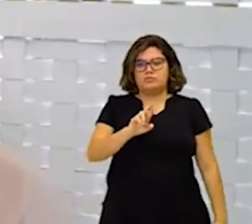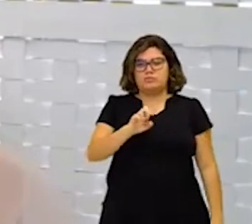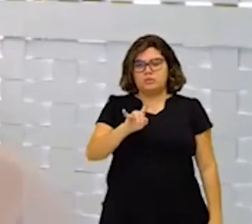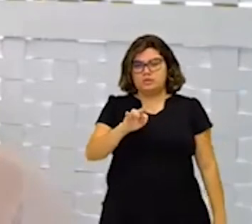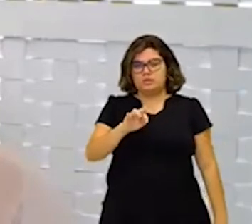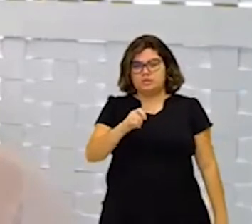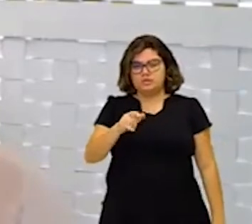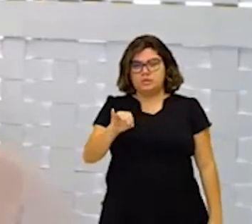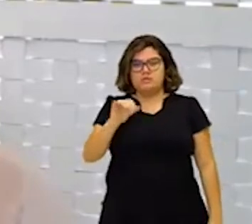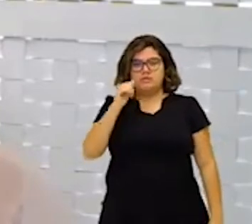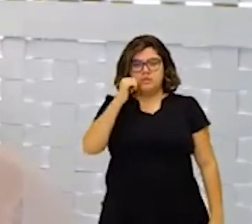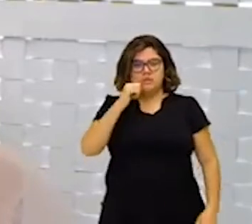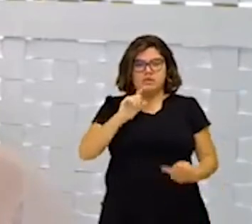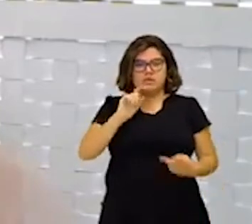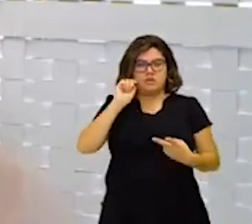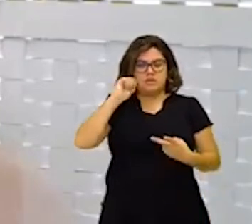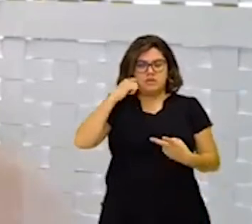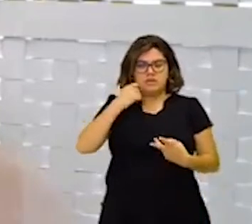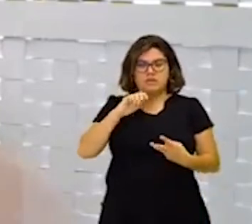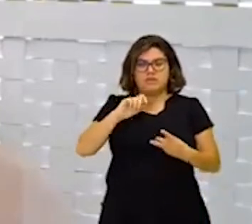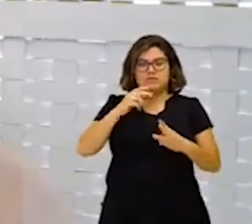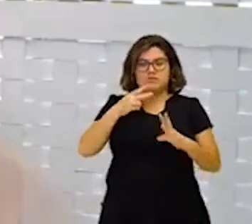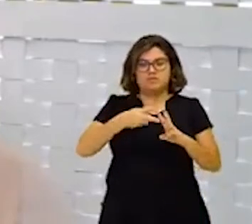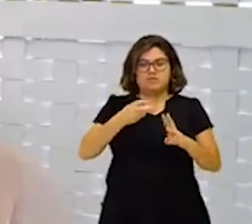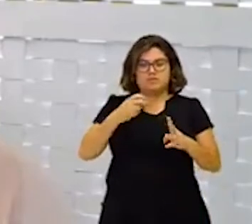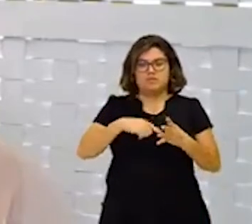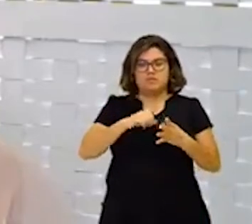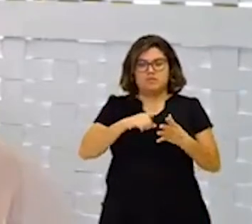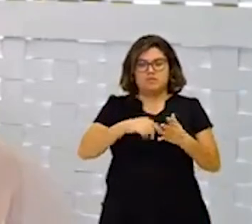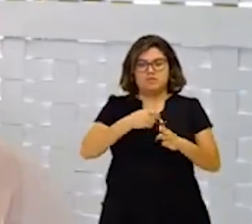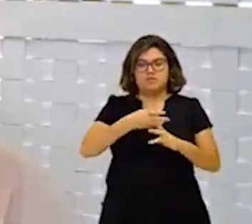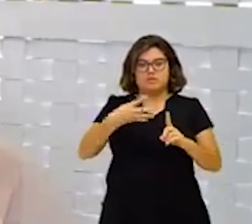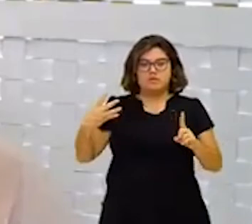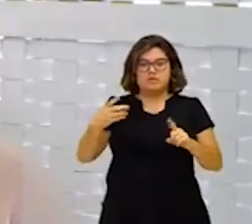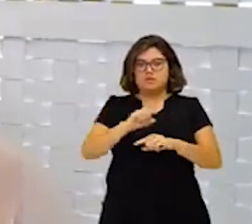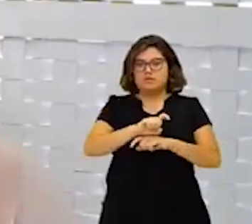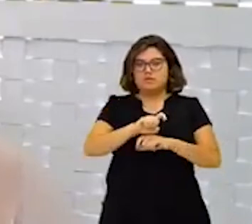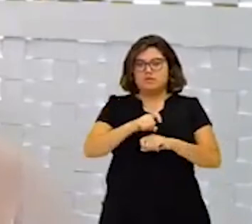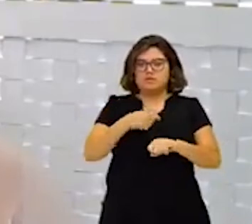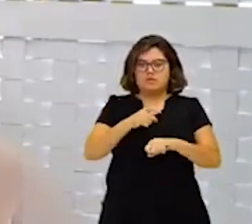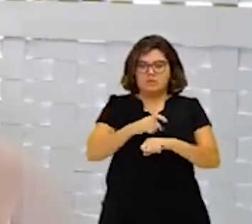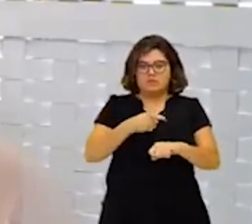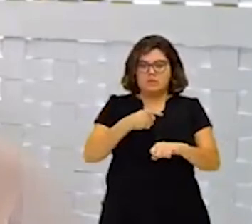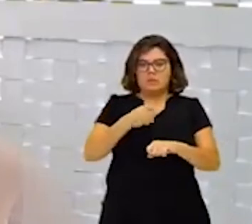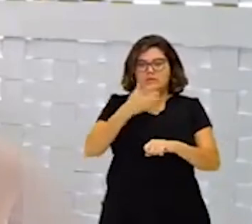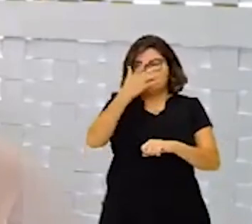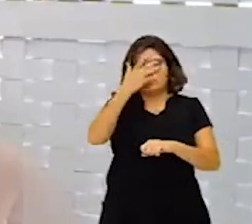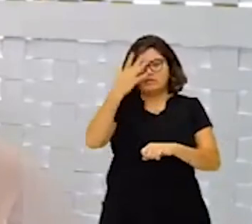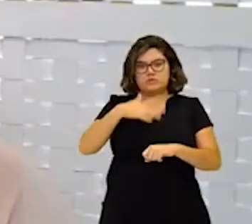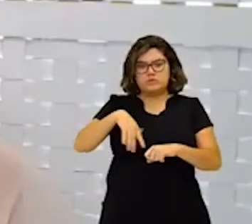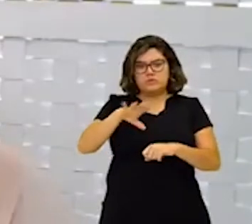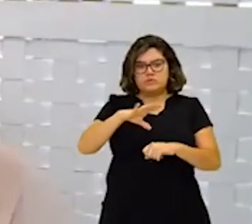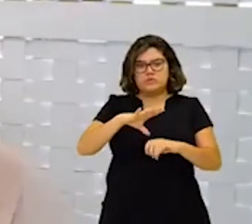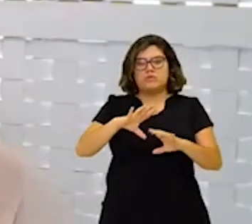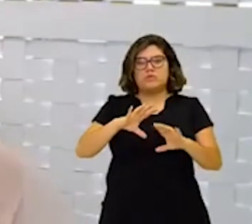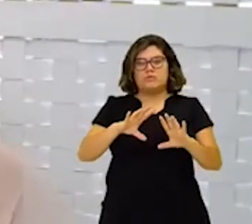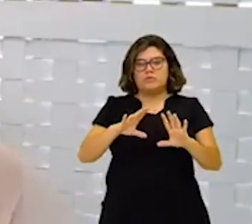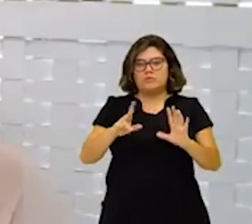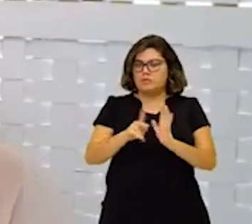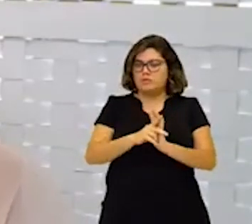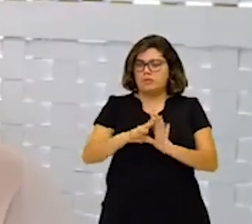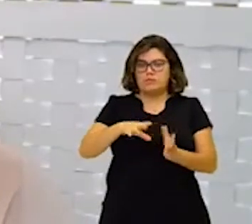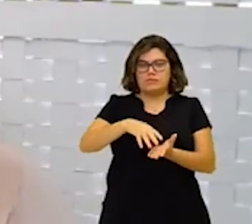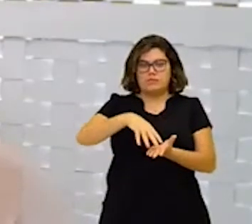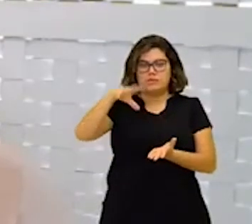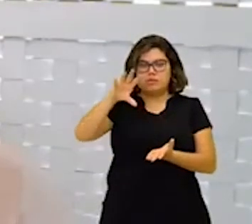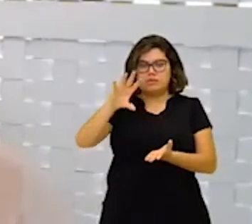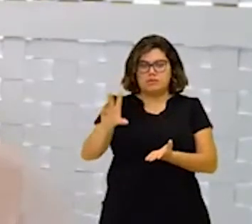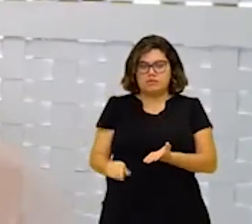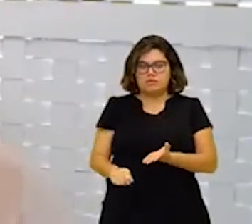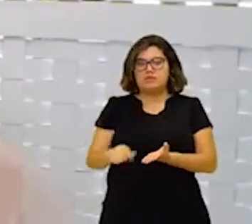LDB quilombolas e fazer em outras religiões de matriz africana jovens cuidado da interiorização